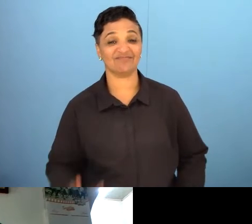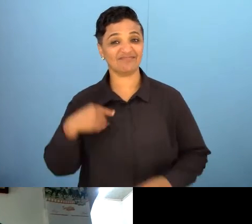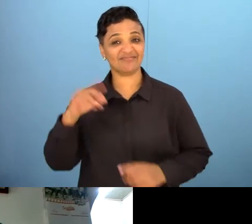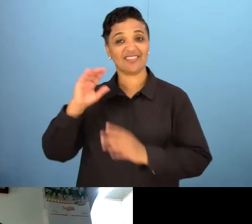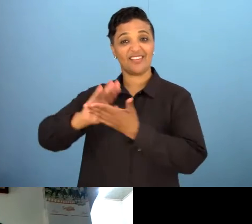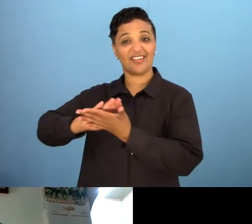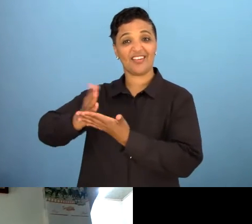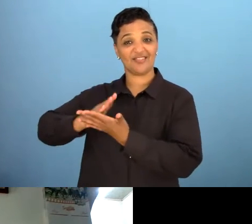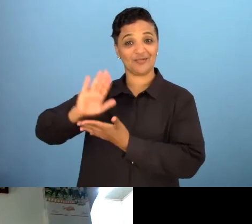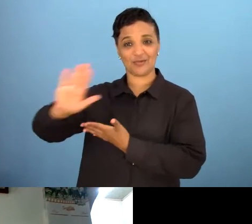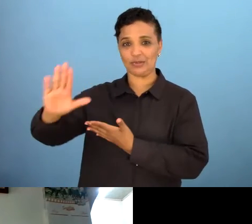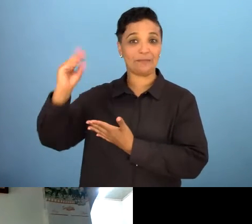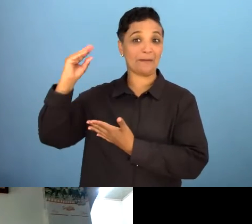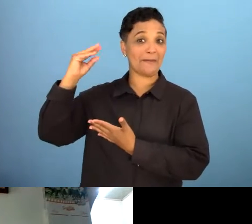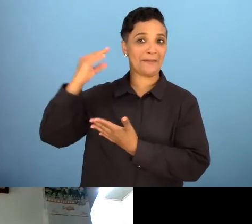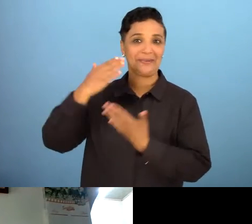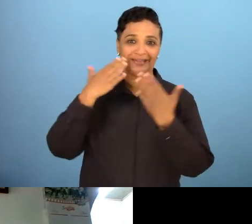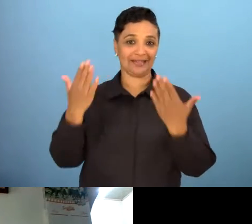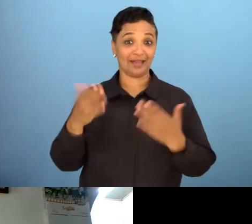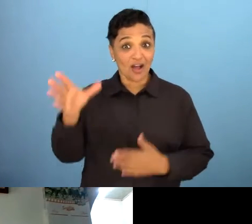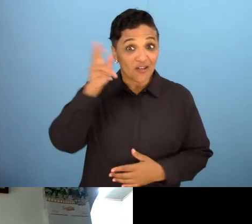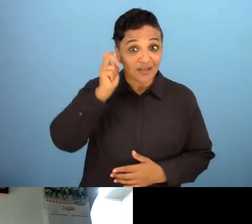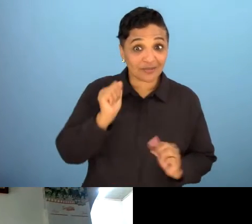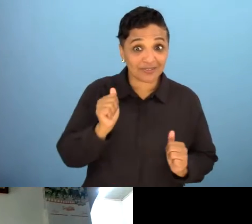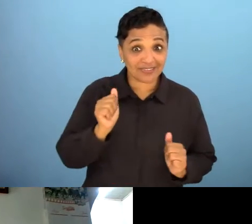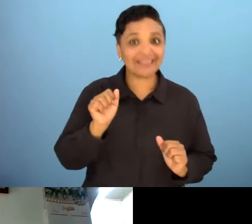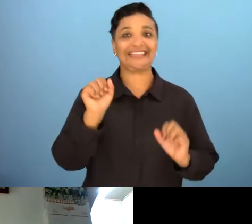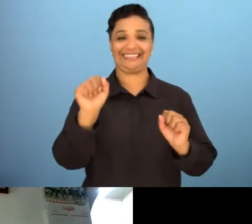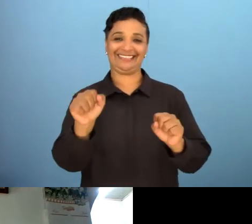No podemos escuchar a su intérprete.